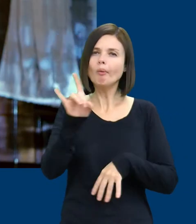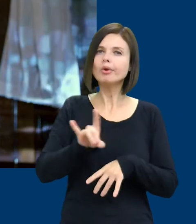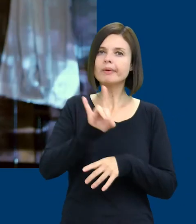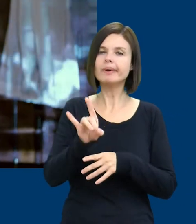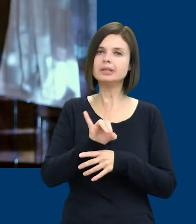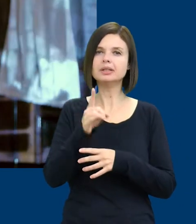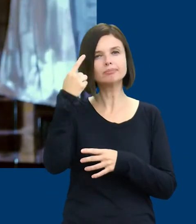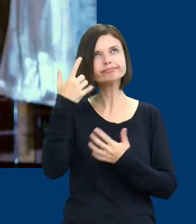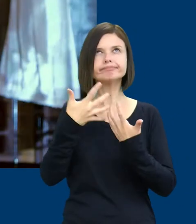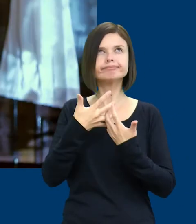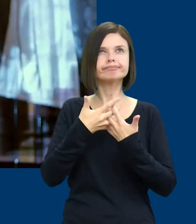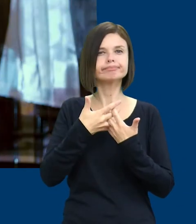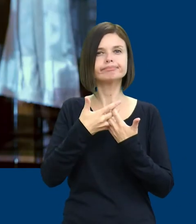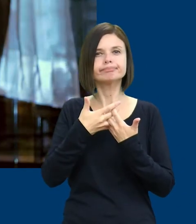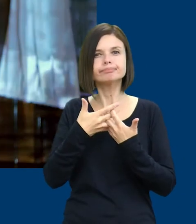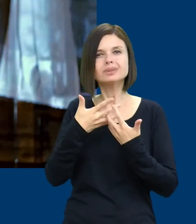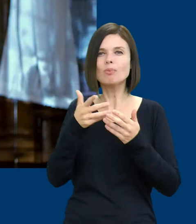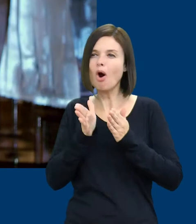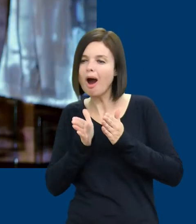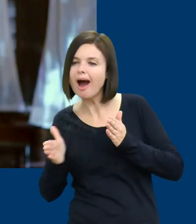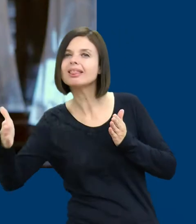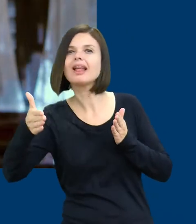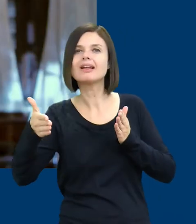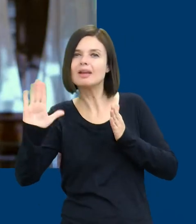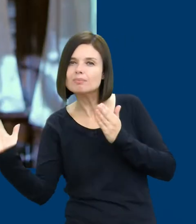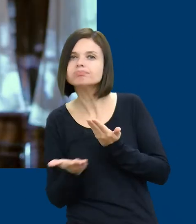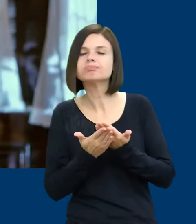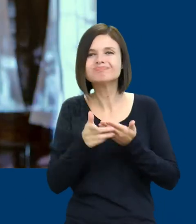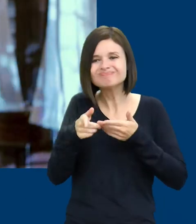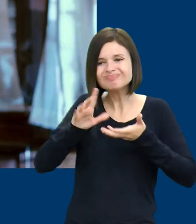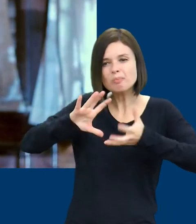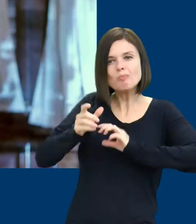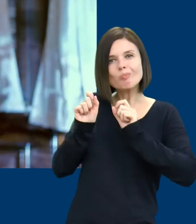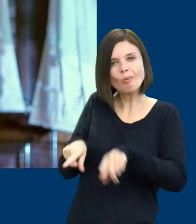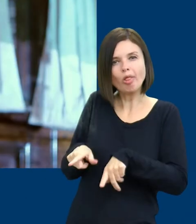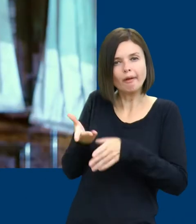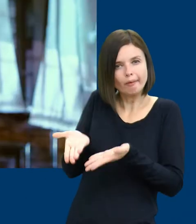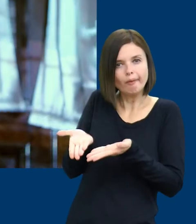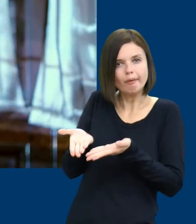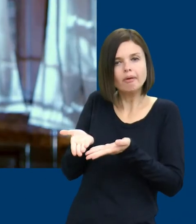a pensar en alternativas a ese modelo. Porque por ahí en la universidad, me incluyo,